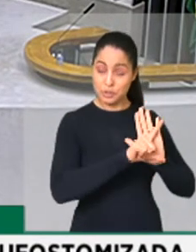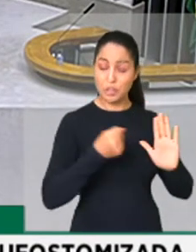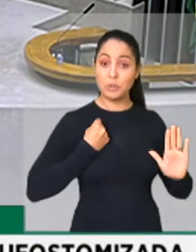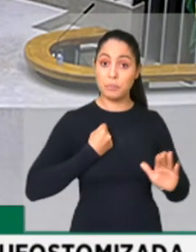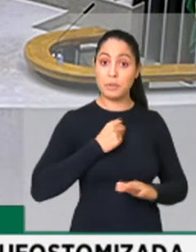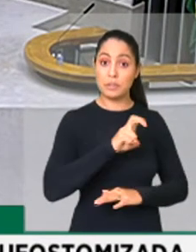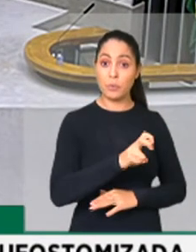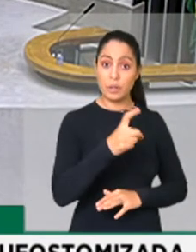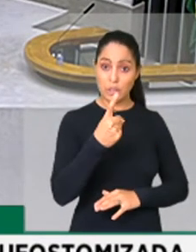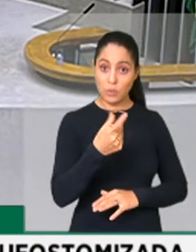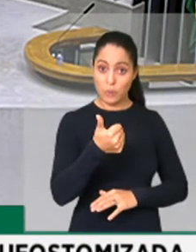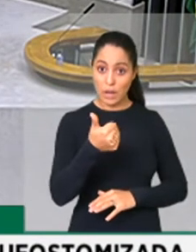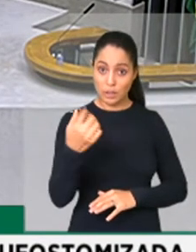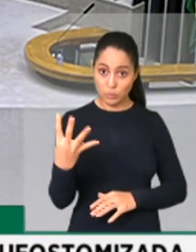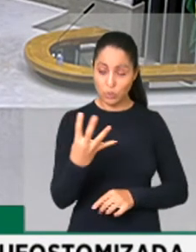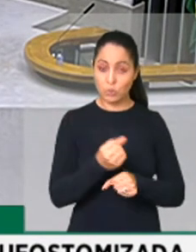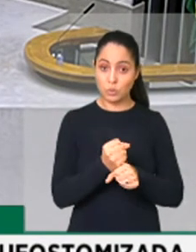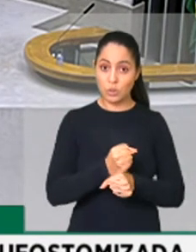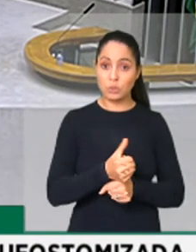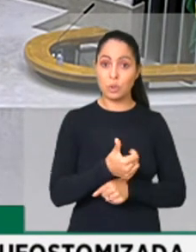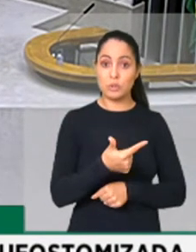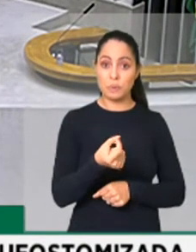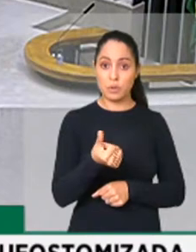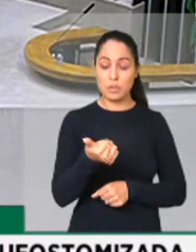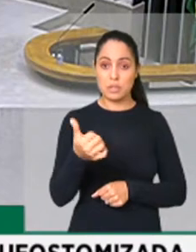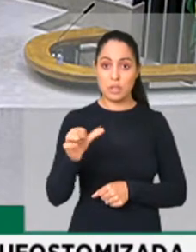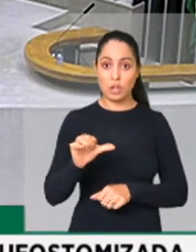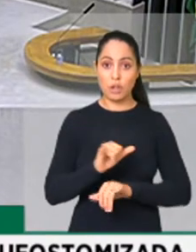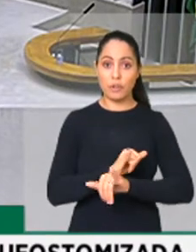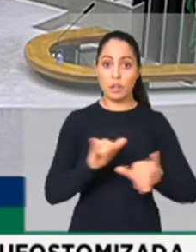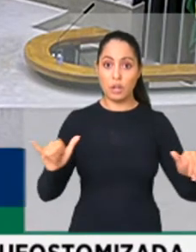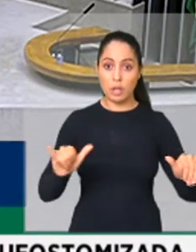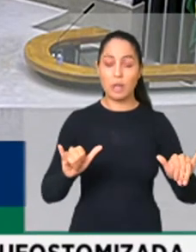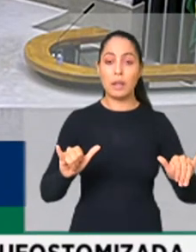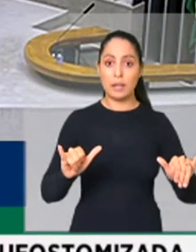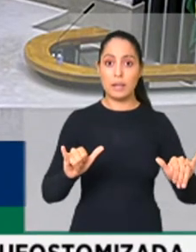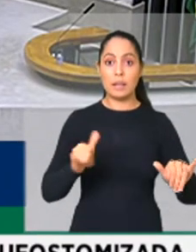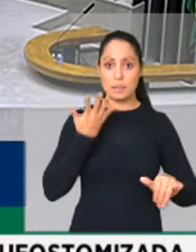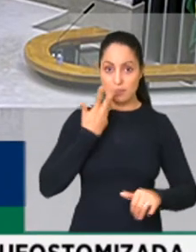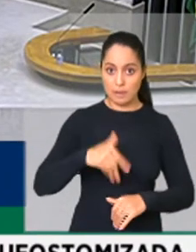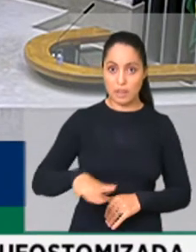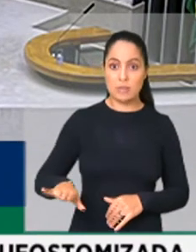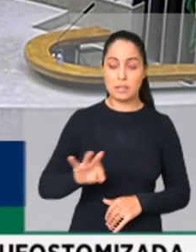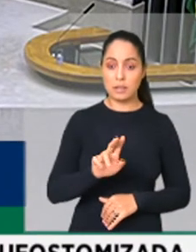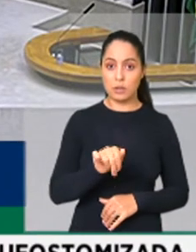SAÚDE QUANTO POR PAIS E RESPONSÁVEIS SOBRE OS CUIDADOS CUIDADAS E ATENDIMENTO A ESSAS CRIANÇAS QUE MUITAS VEZES SÃO NIRBILIDOS E CORREM RISCO DE